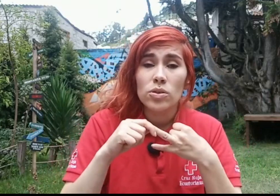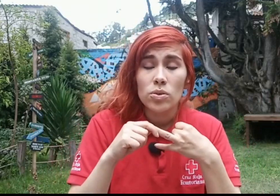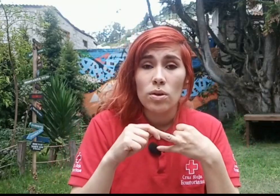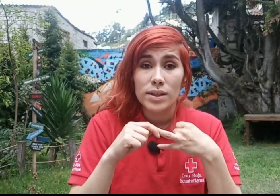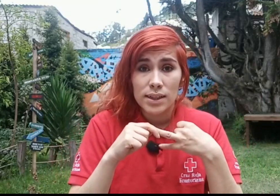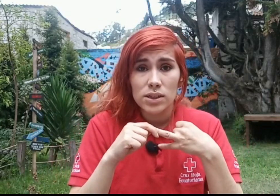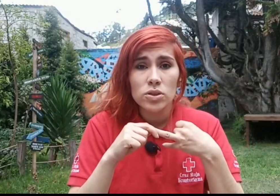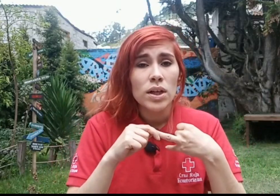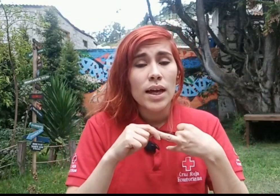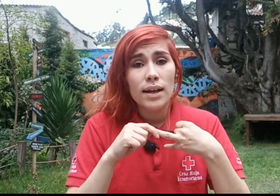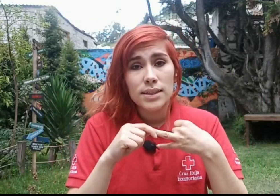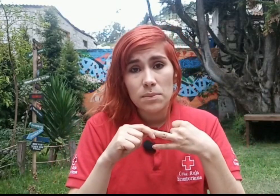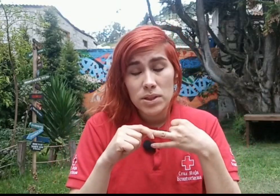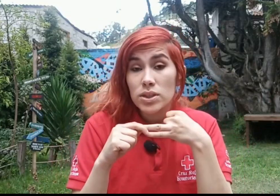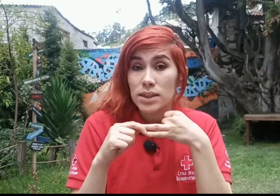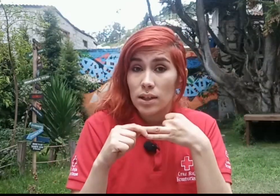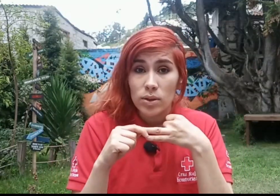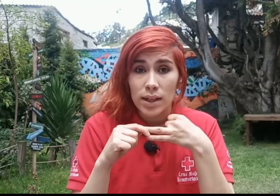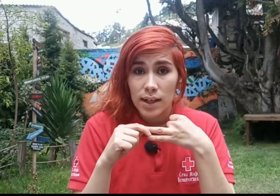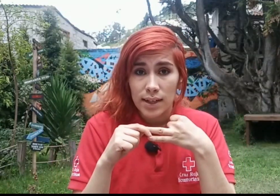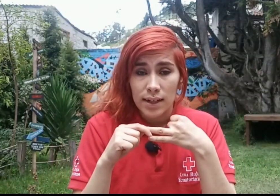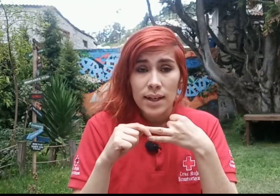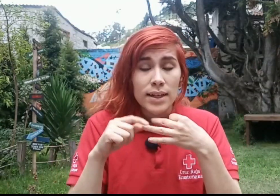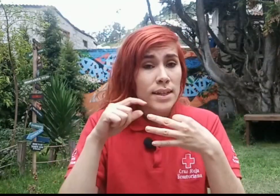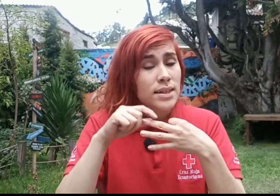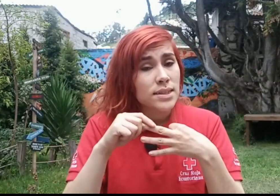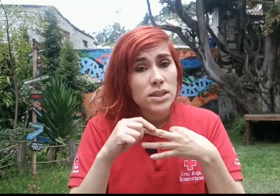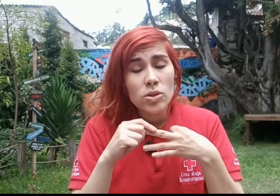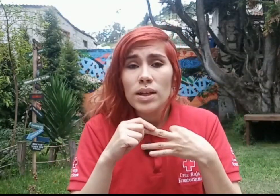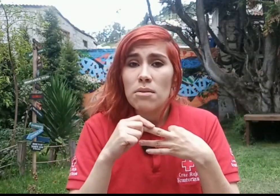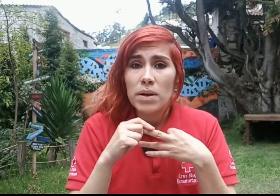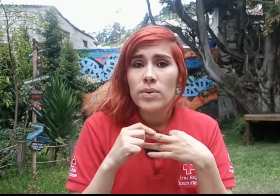nulo acceso a servicios de salud de calidad y restricción en el pleno